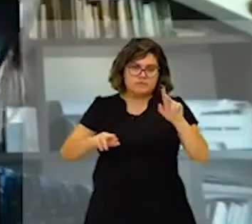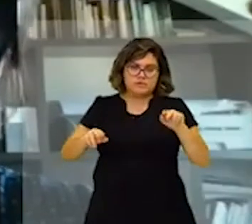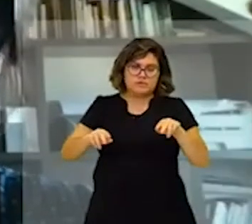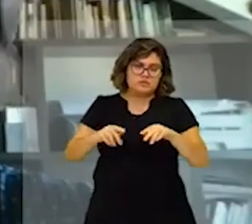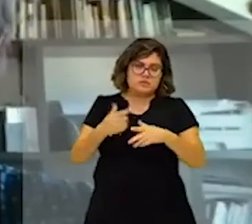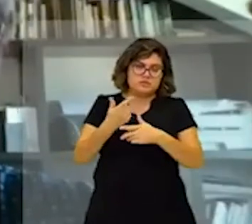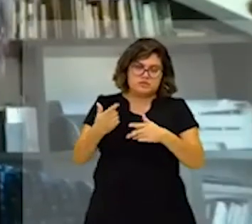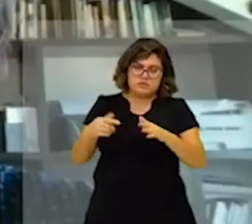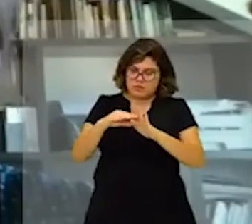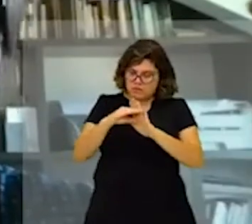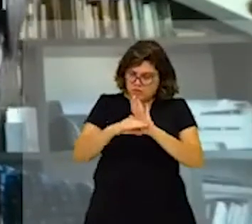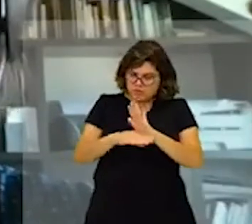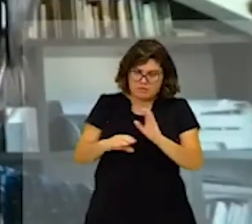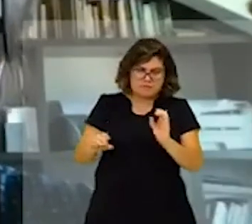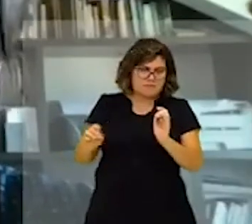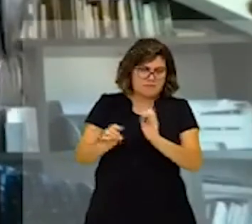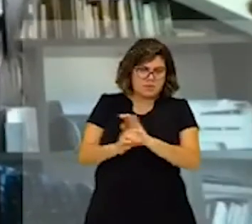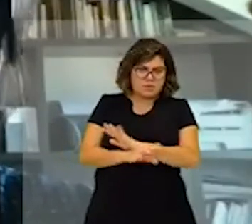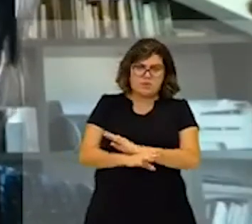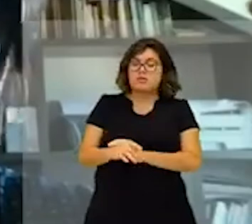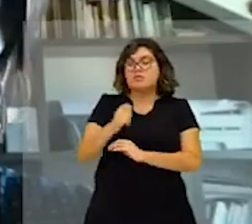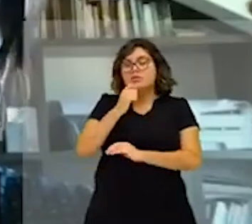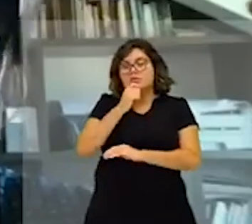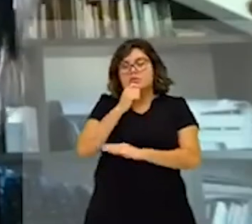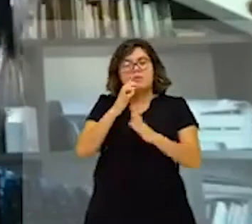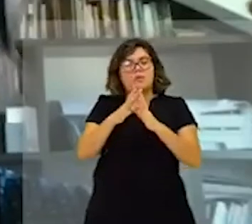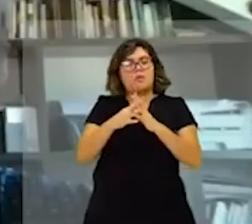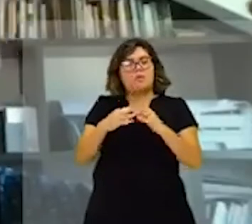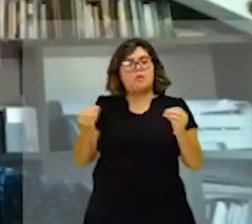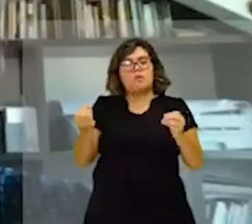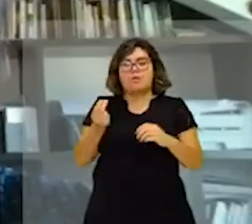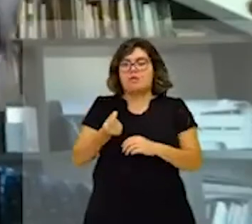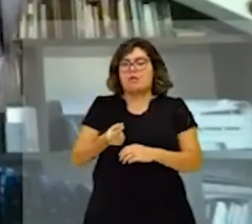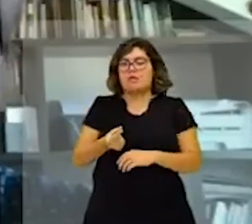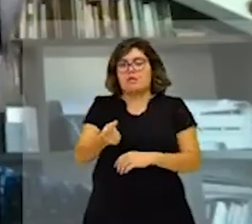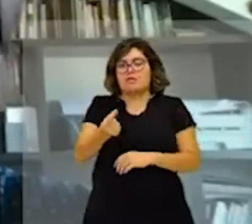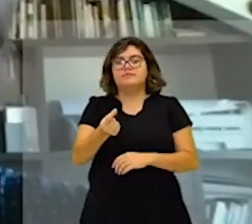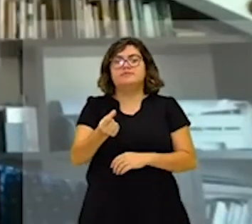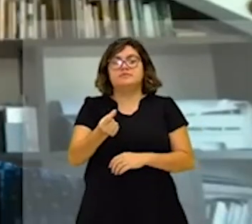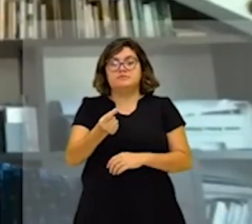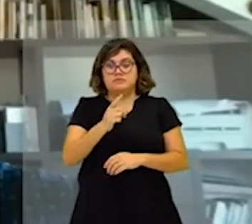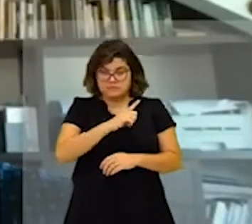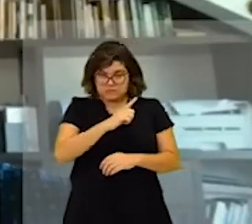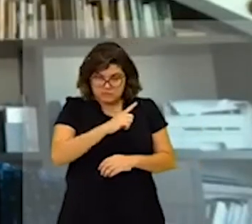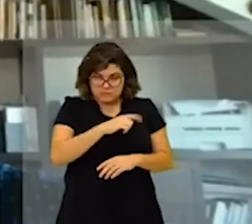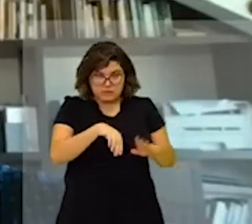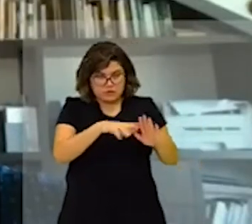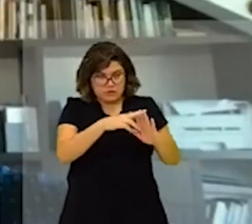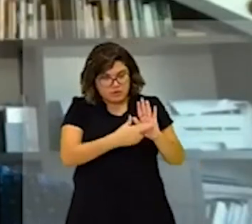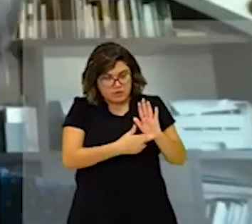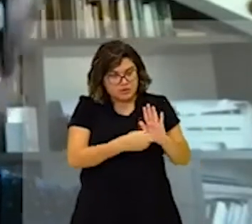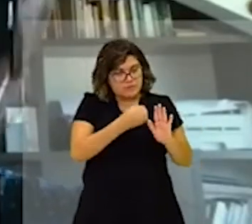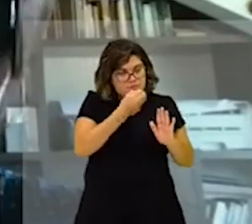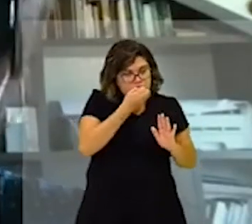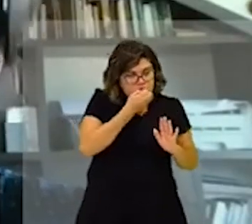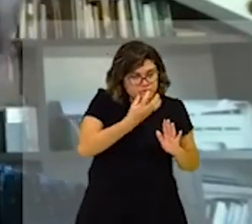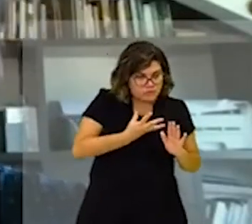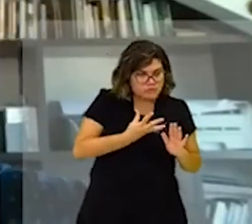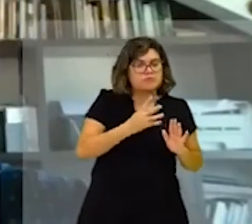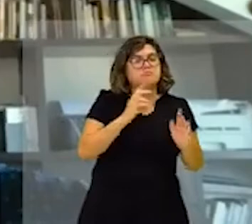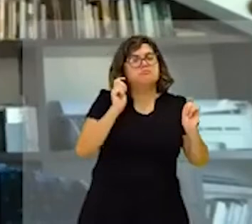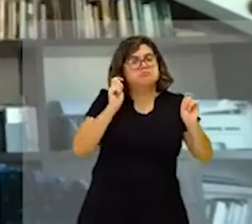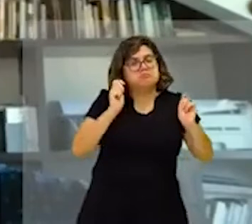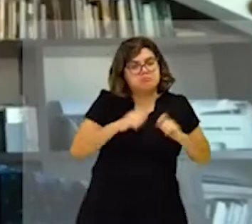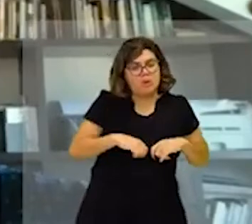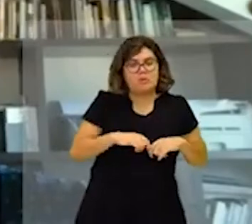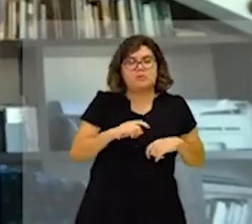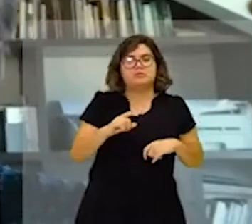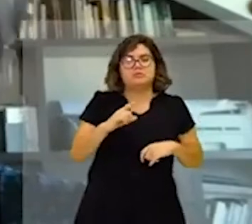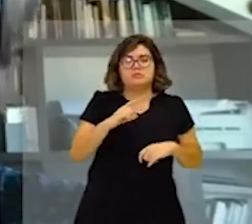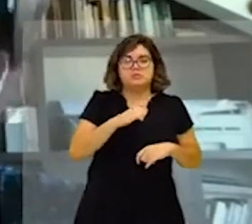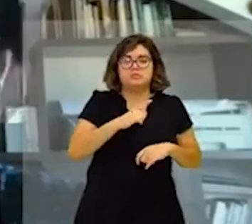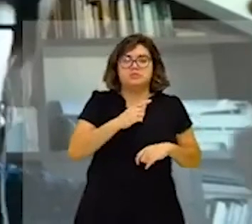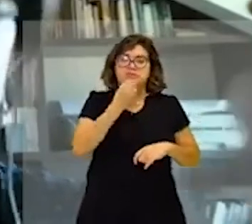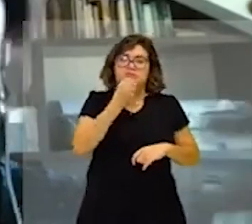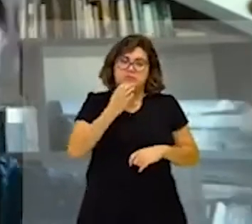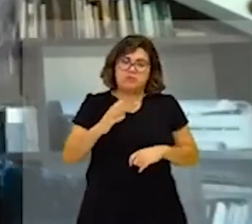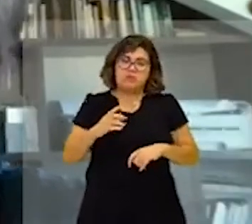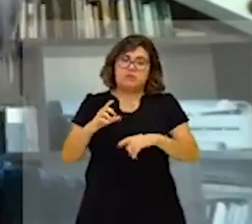nenhuma cura eterna nesse sentido regras boas em um momento podem ser boas e regras ruim e e podem